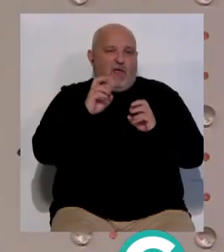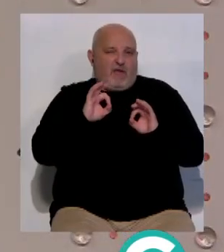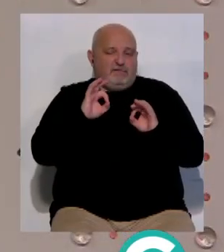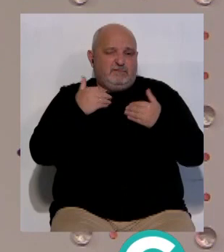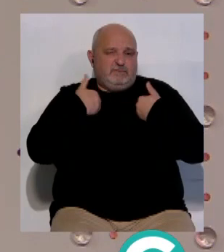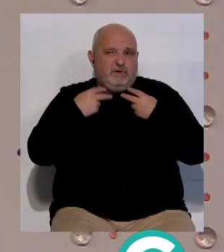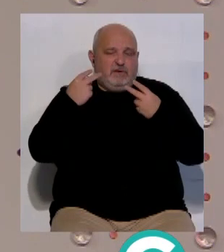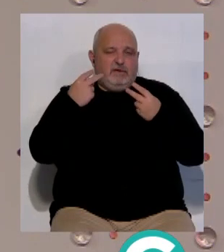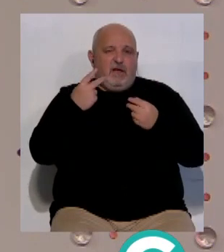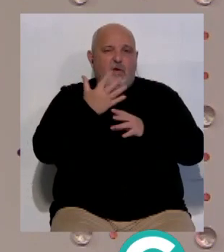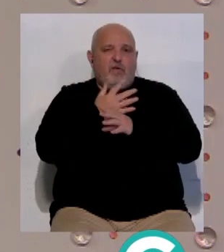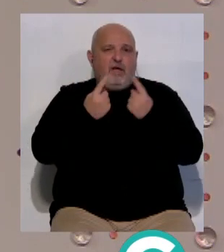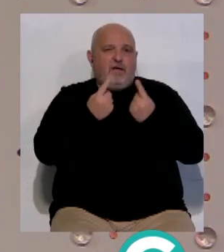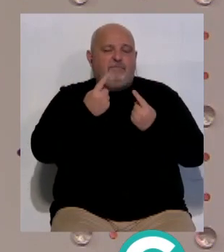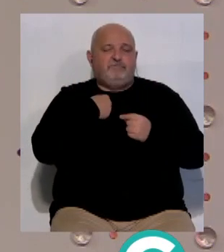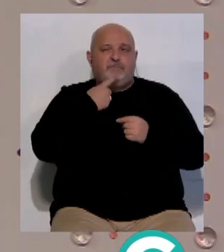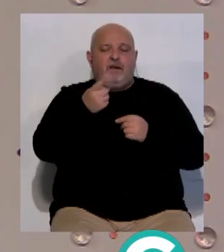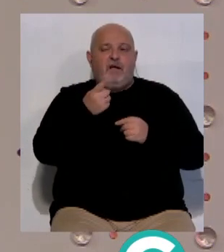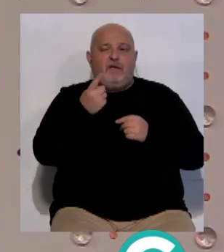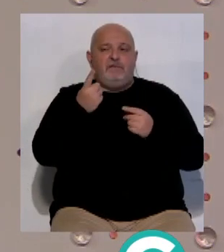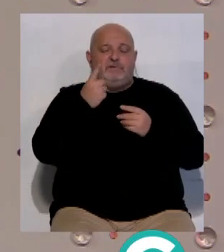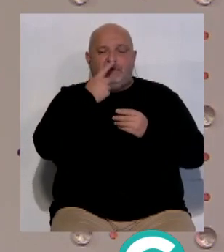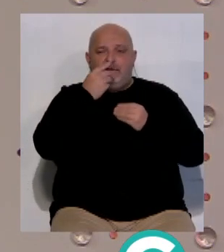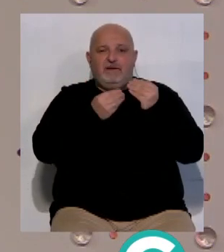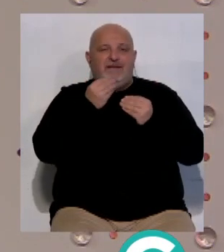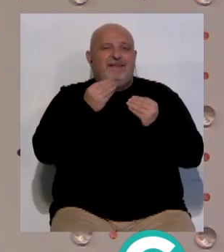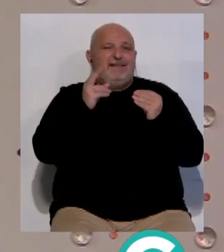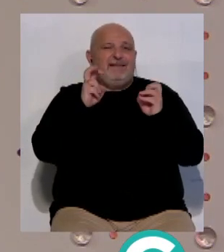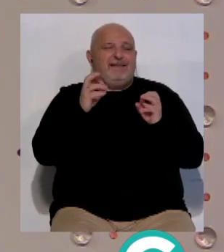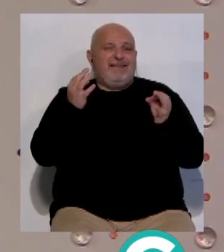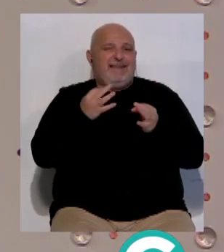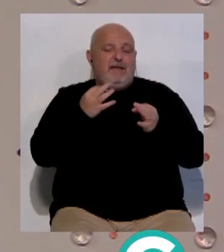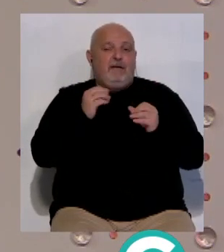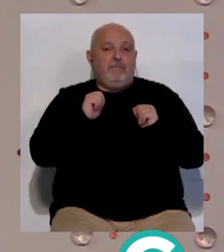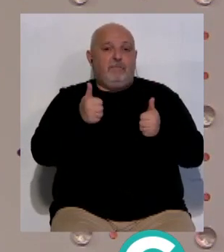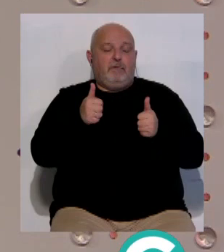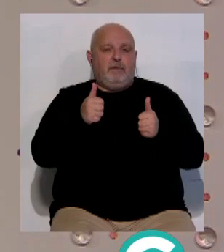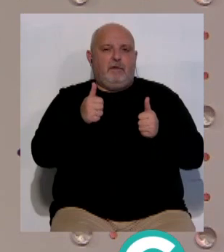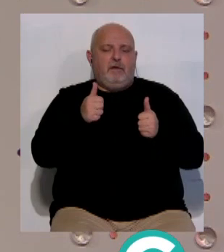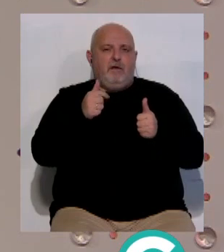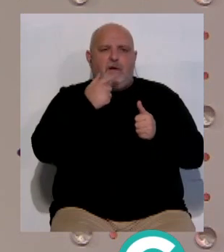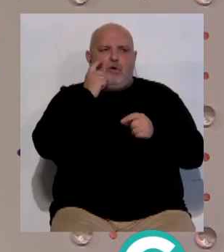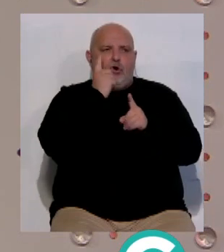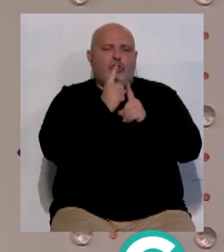le pasa a los jugadores está claro pero que yo te digo o la sensación que a mí me dio sobre el tereno de juego Es que desde el minuto uno todo lo estaba pitando en contra del ciz muchas